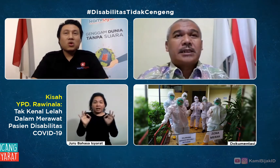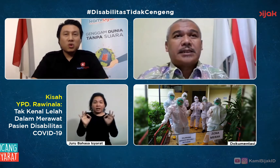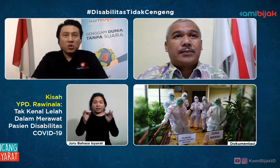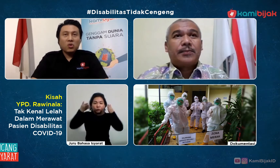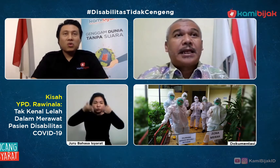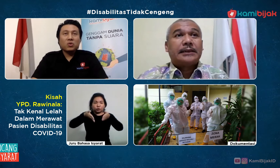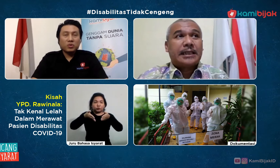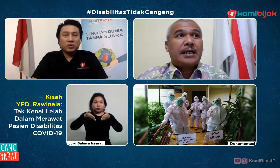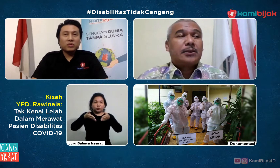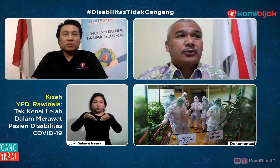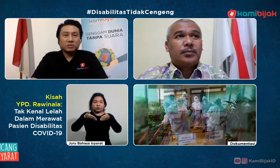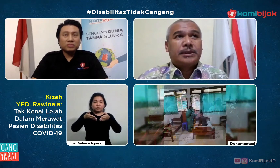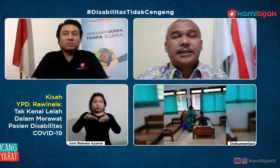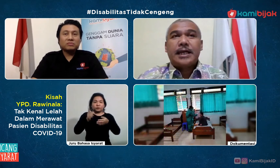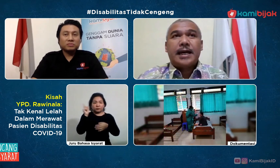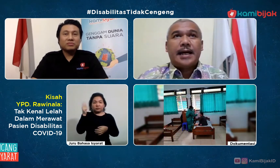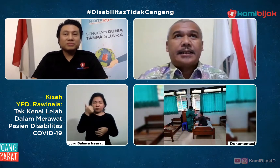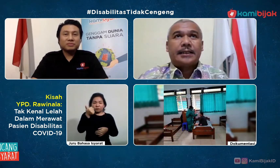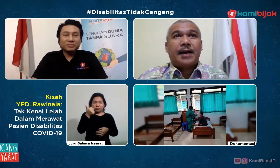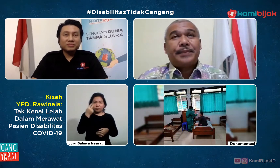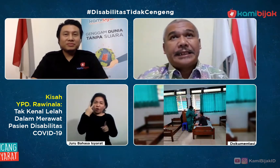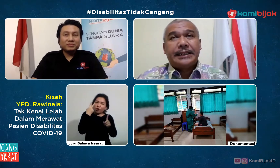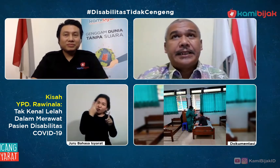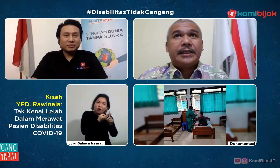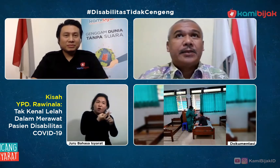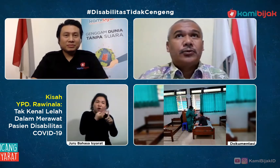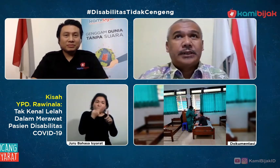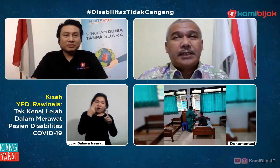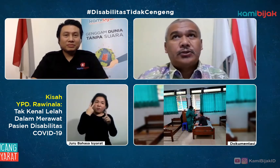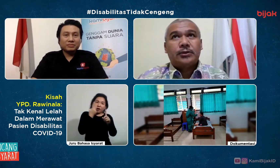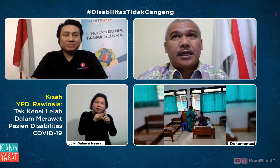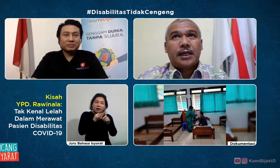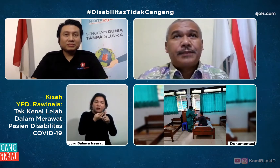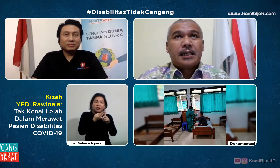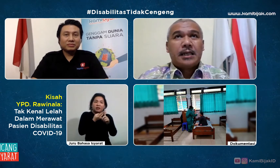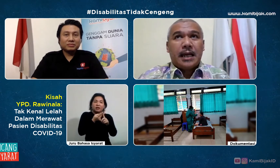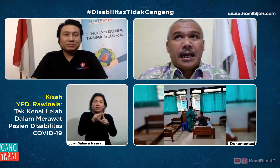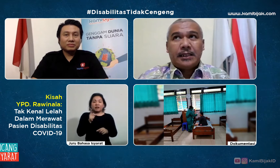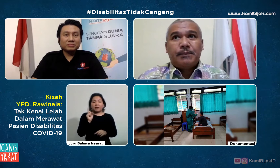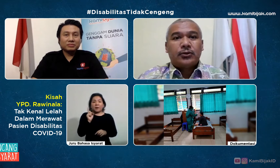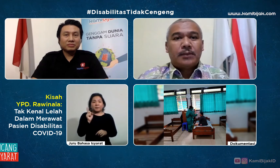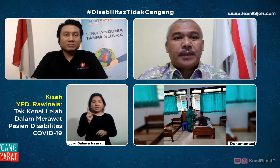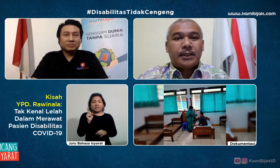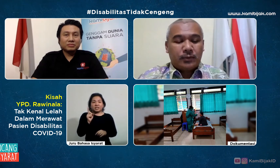Beliau juga sangat memperhatikan untuk penyediaan api di kemudian juga ada bantuan